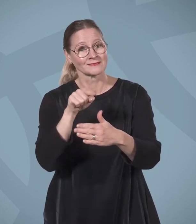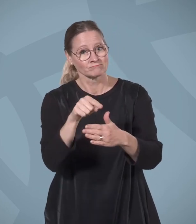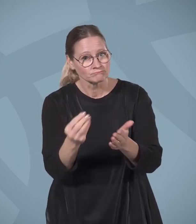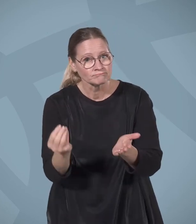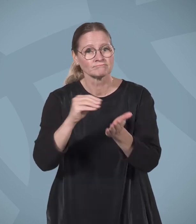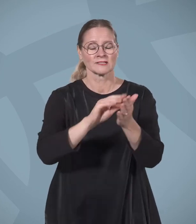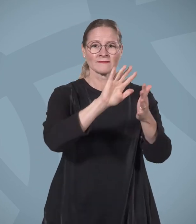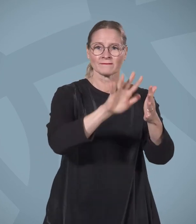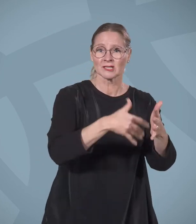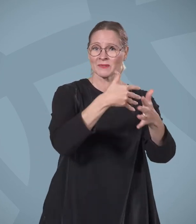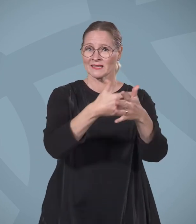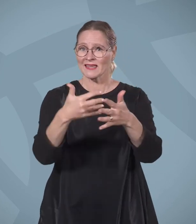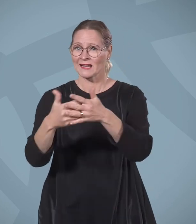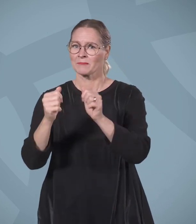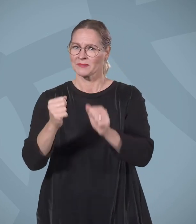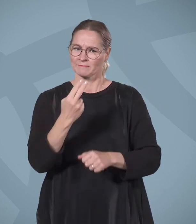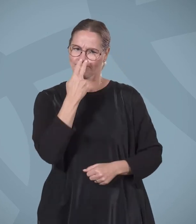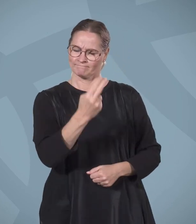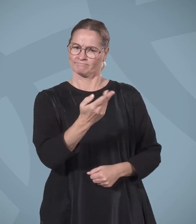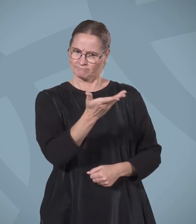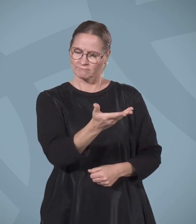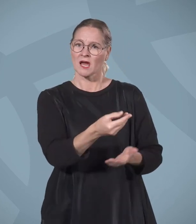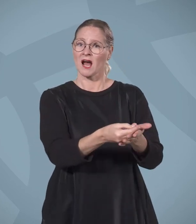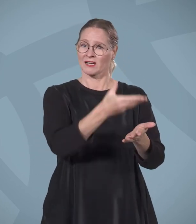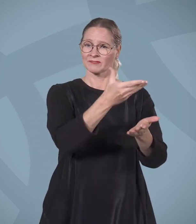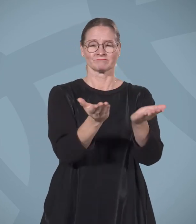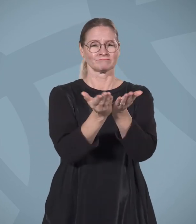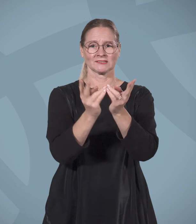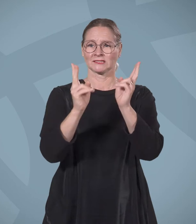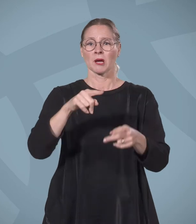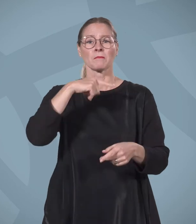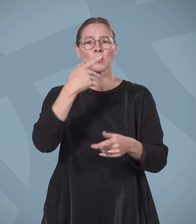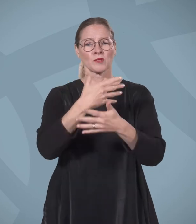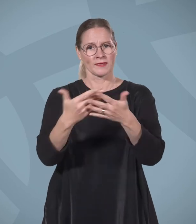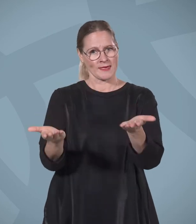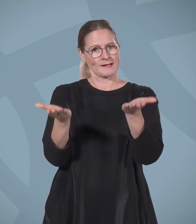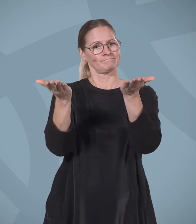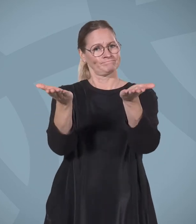Lisäksi viittomakielet tulee nähdä yhtä arvokkaina kuin puhutut kielet.